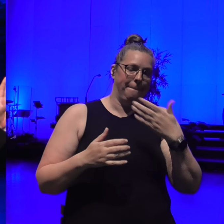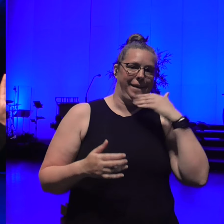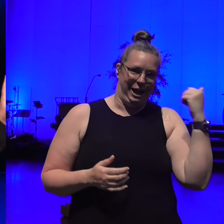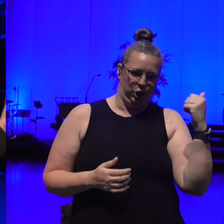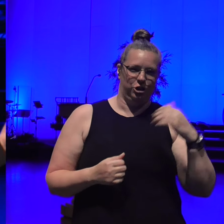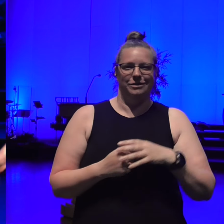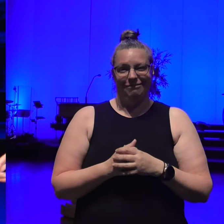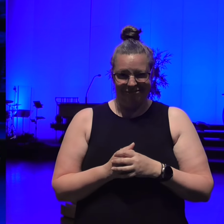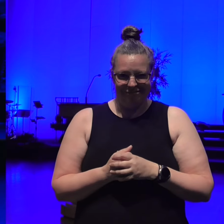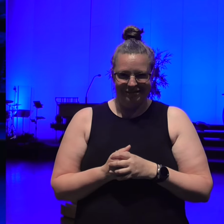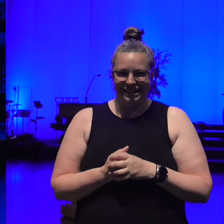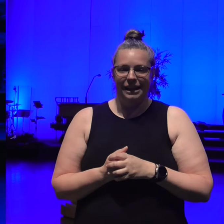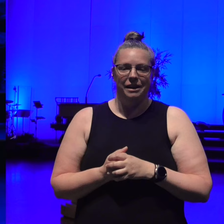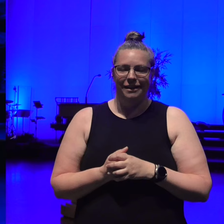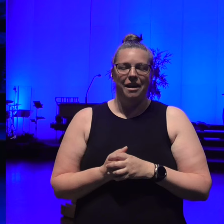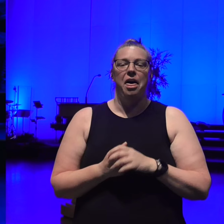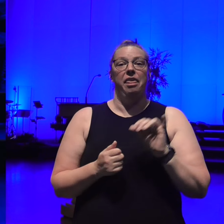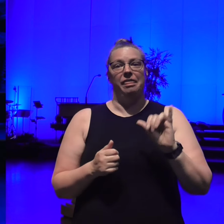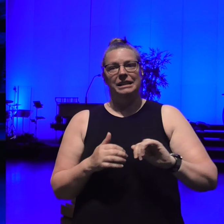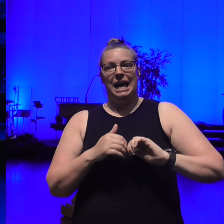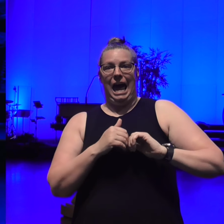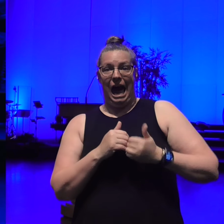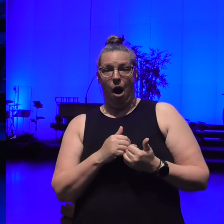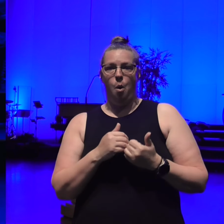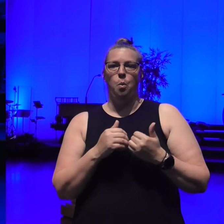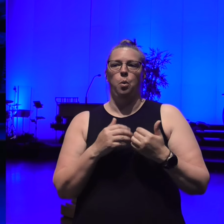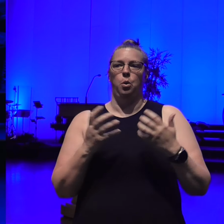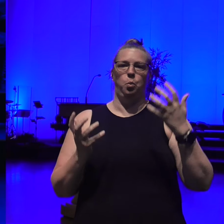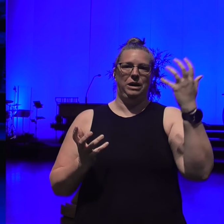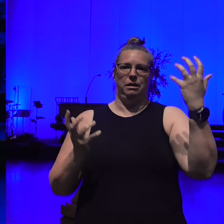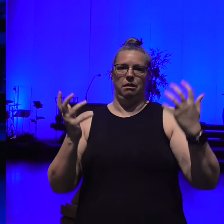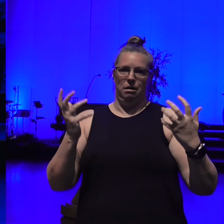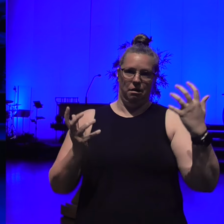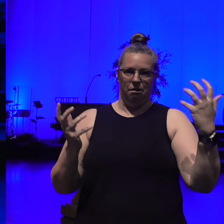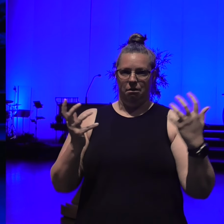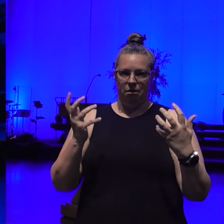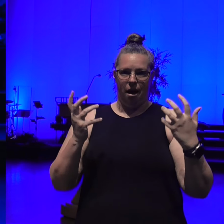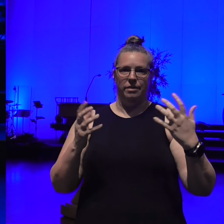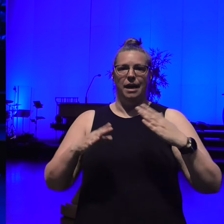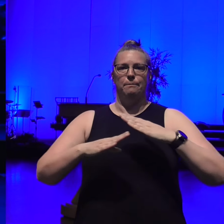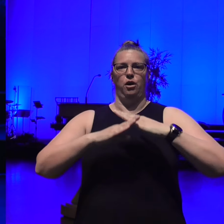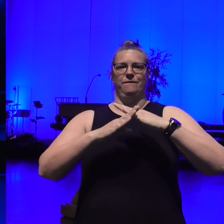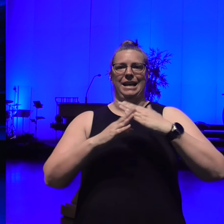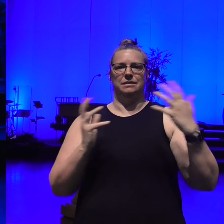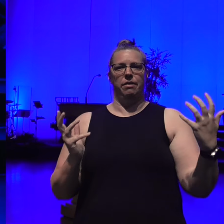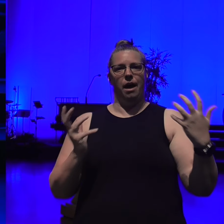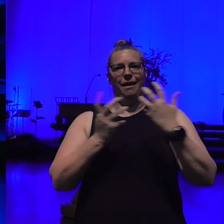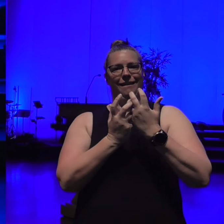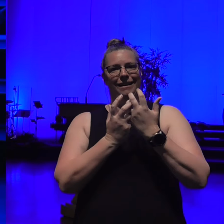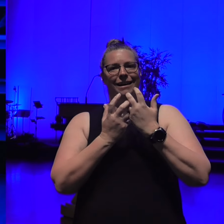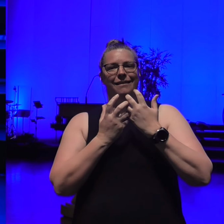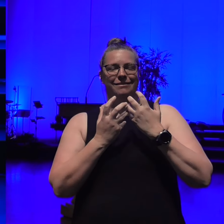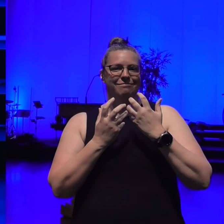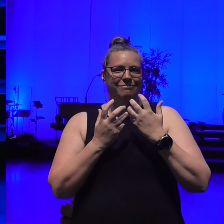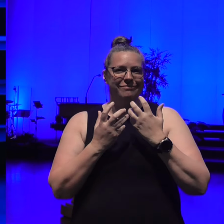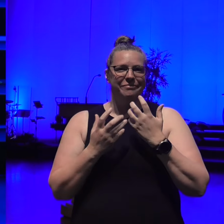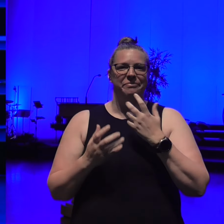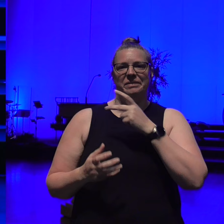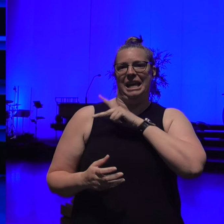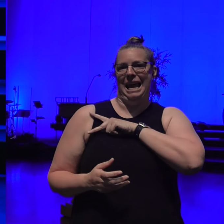estado de armonía artificial que impide la intimidad sagrada a un lugar de crecimiento transformacional y